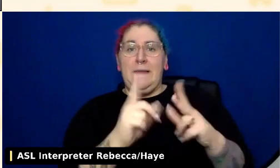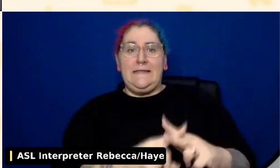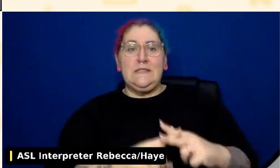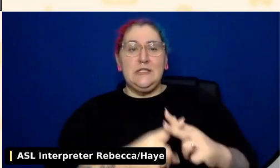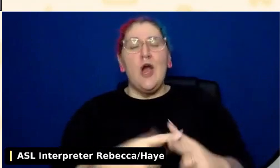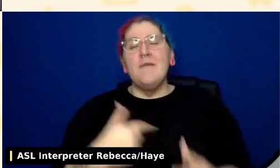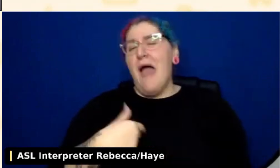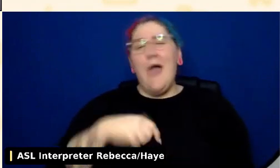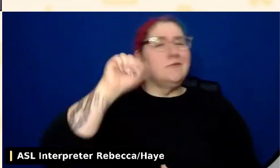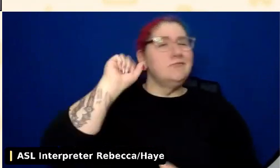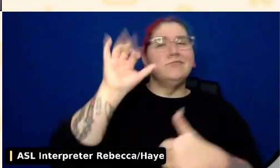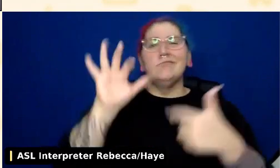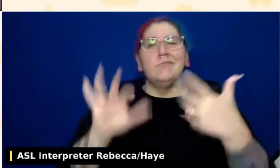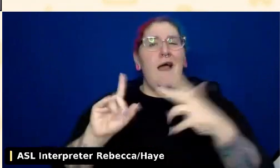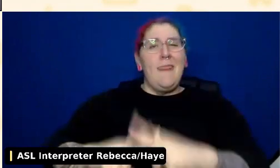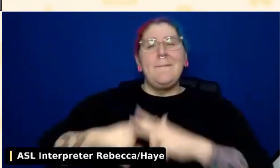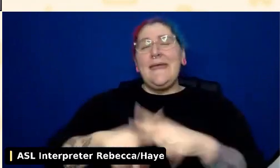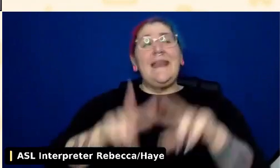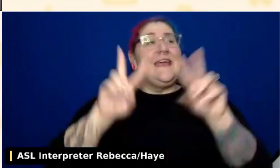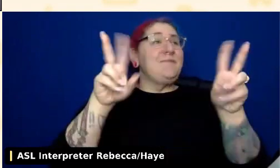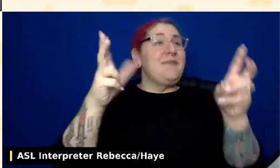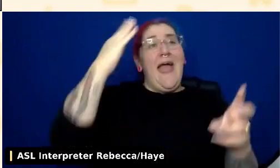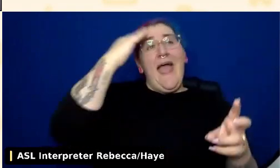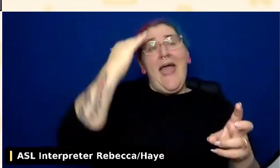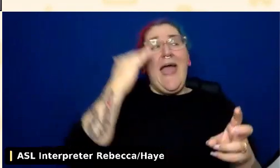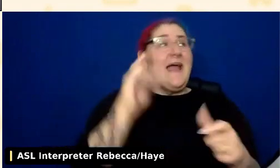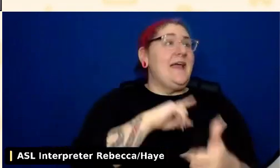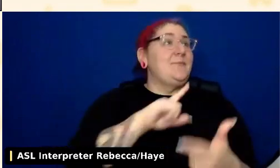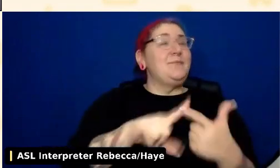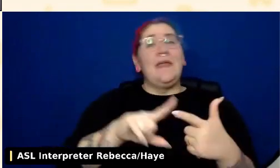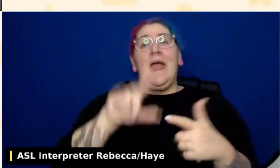Una navegación accesible es realmente difícil de hacer para un principiante.